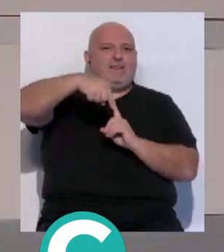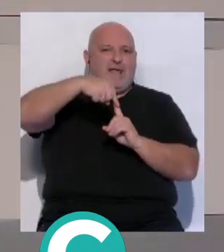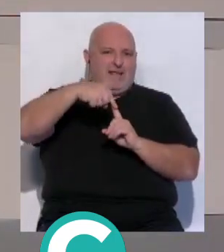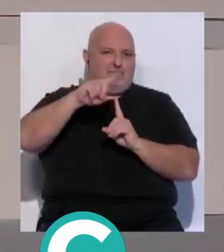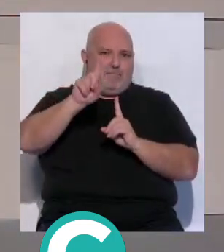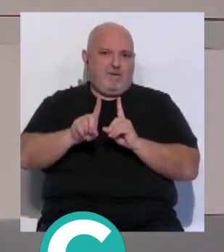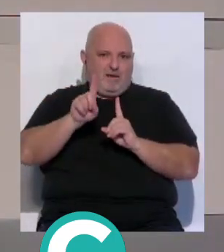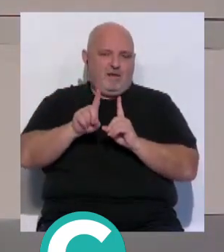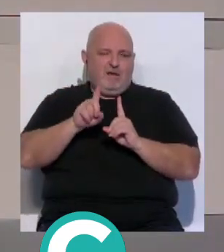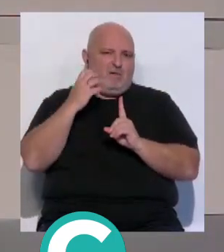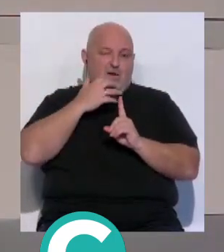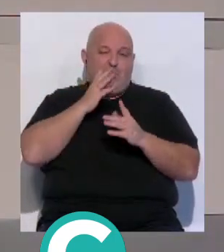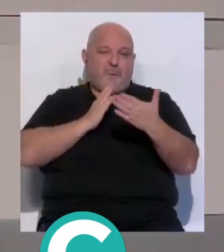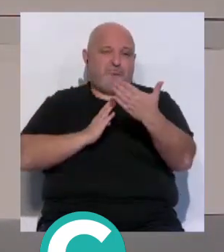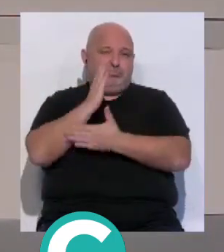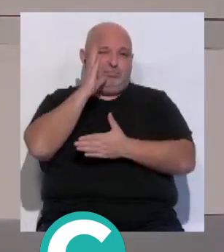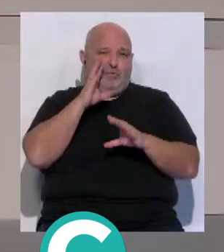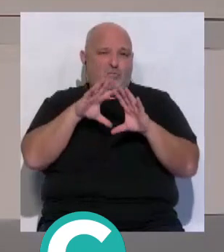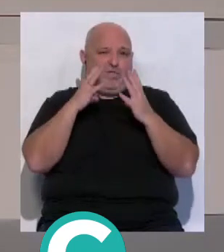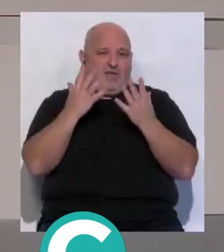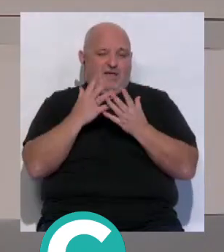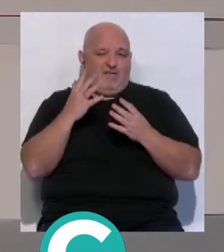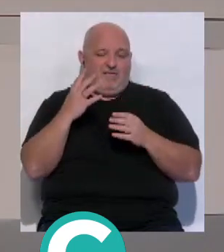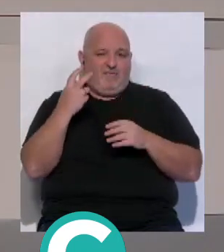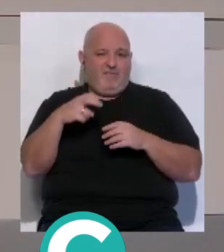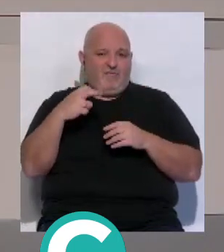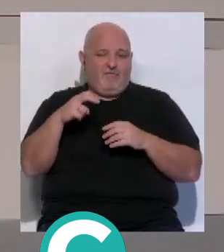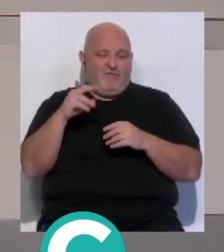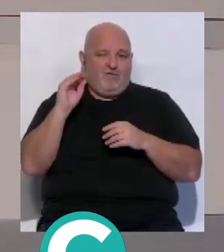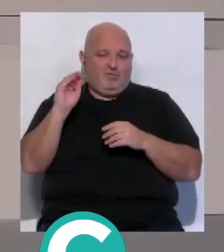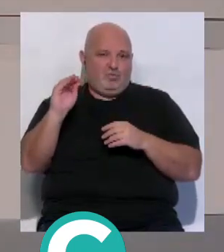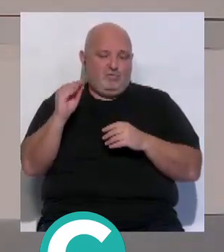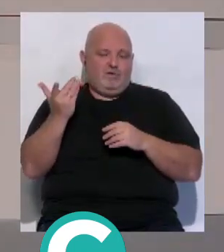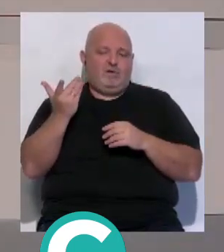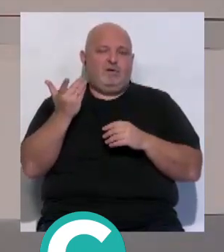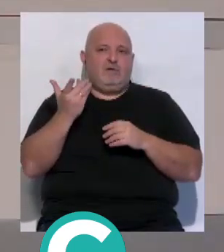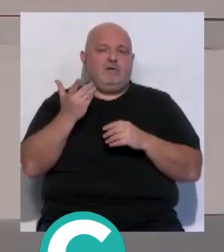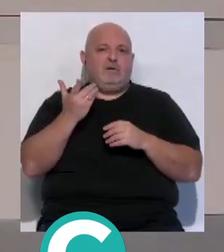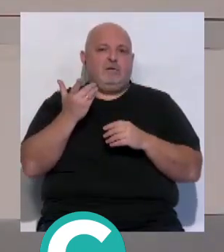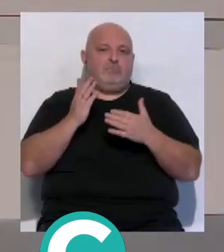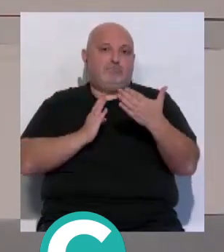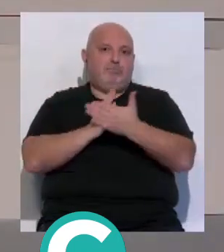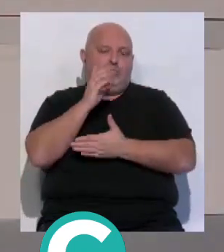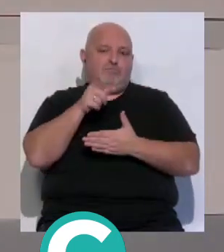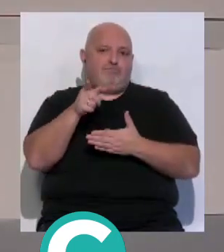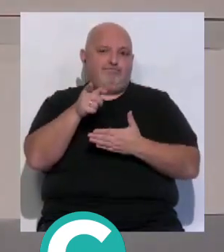sido muy rara porque hubo un parón por el mundial de Qatar que parece ya muy lejano pero fue hace un